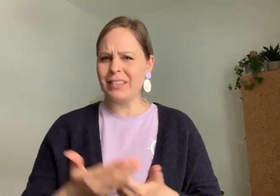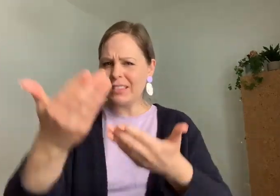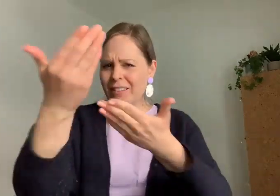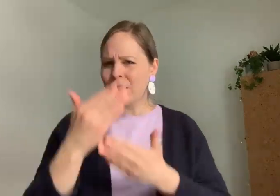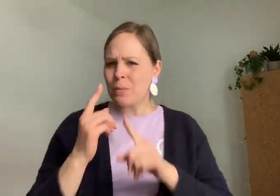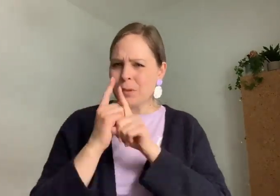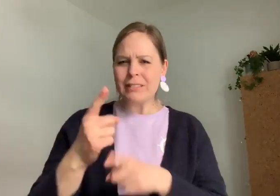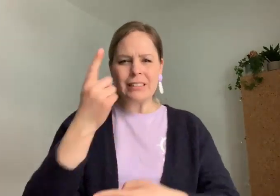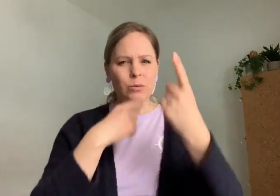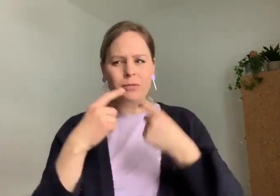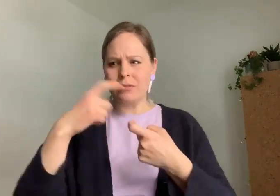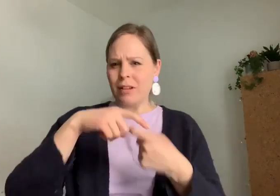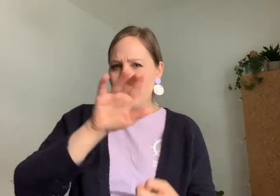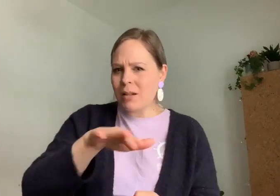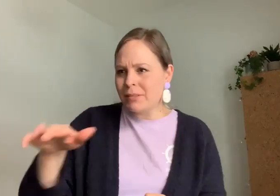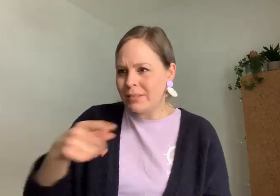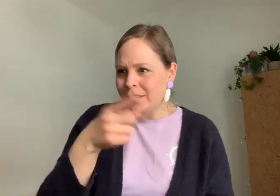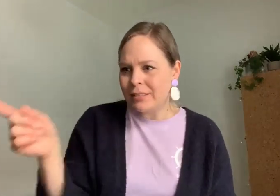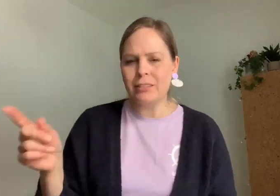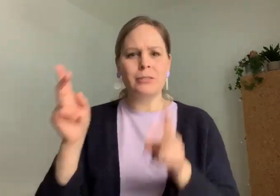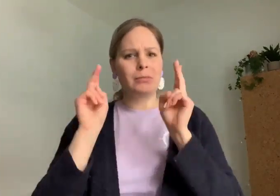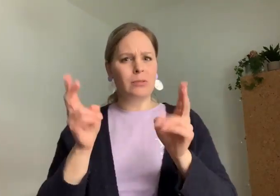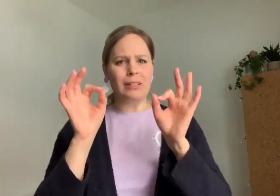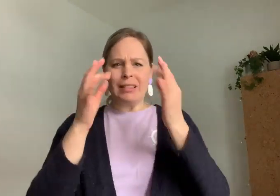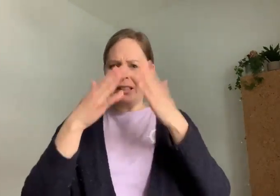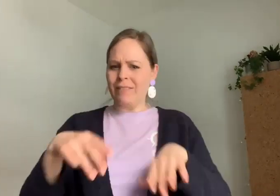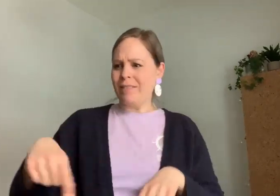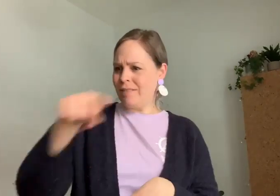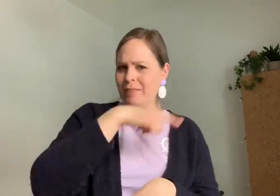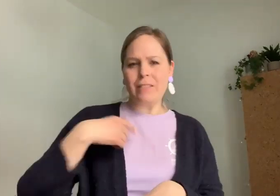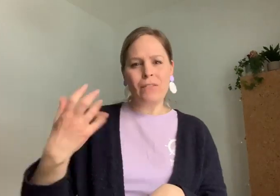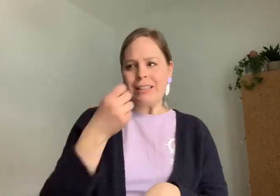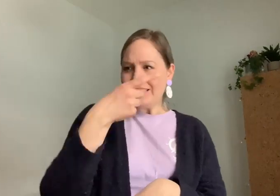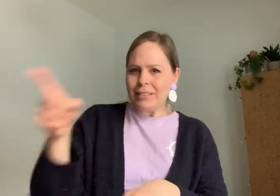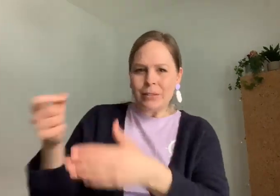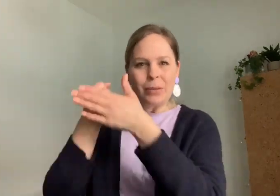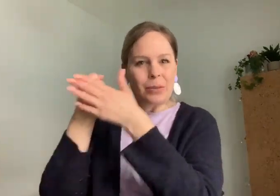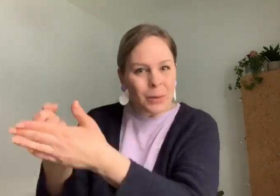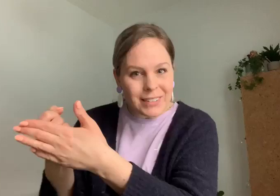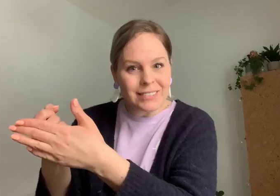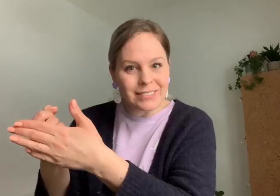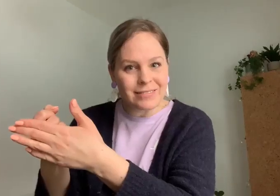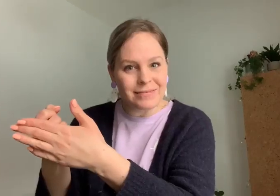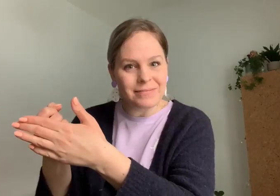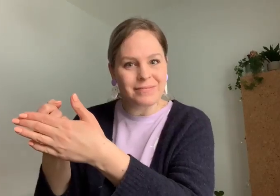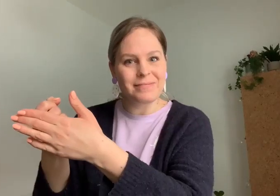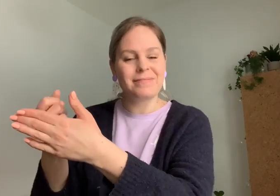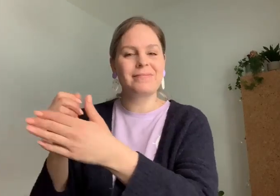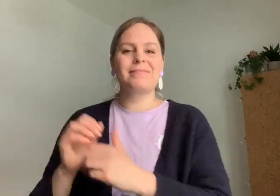Tervetuloa mukaan keskustelemaan lapsista ja siitä, miten voimme tukea heitä!